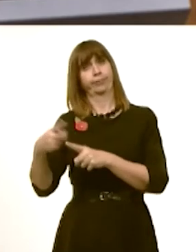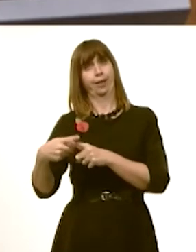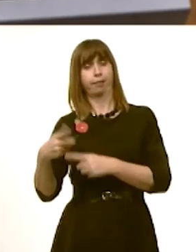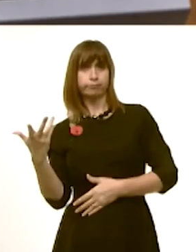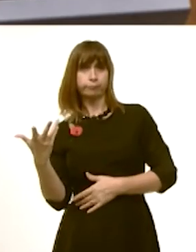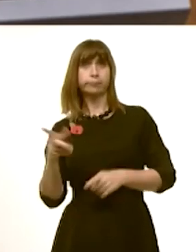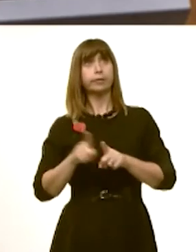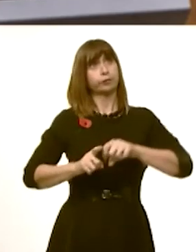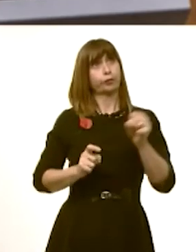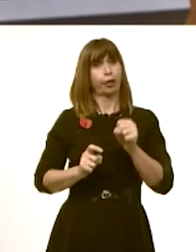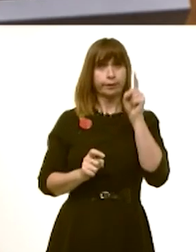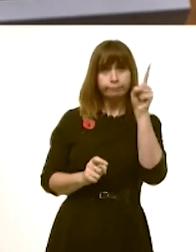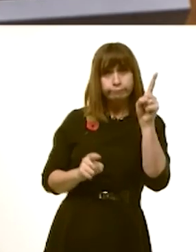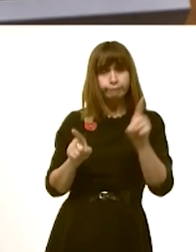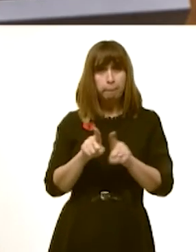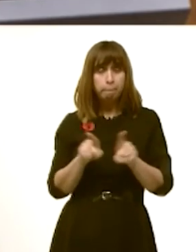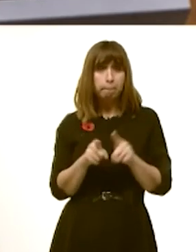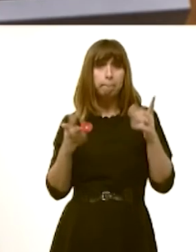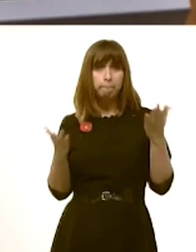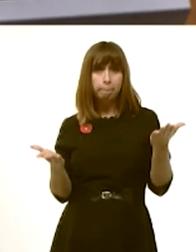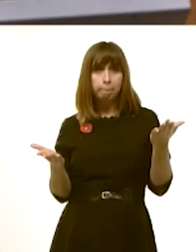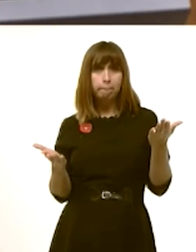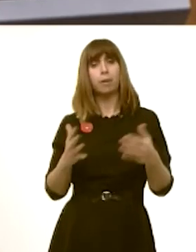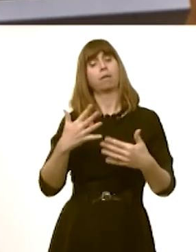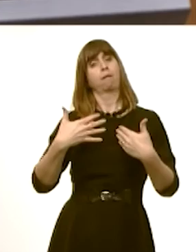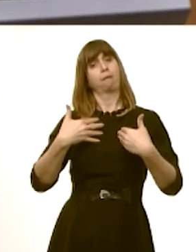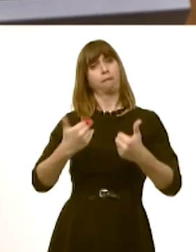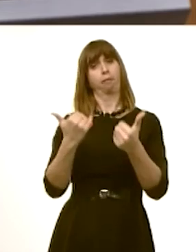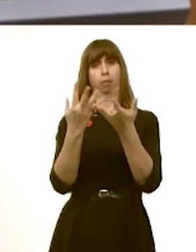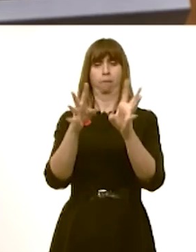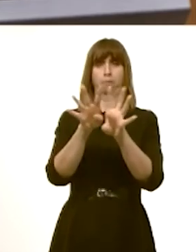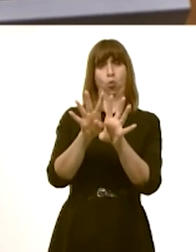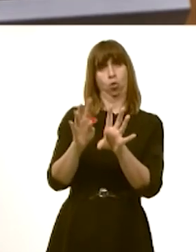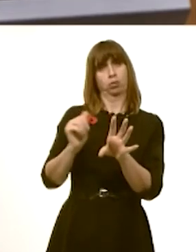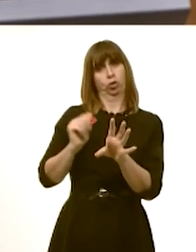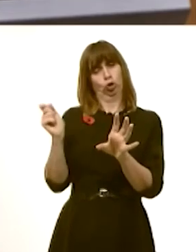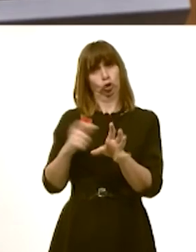Ond byddwn niín erfyn i awdurdodau lleol fod yn agored ynglyn ‚ faint o arian maen